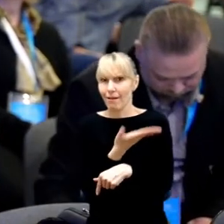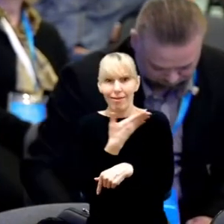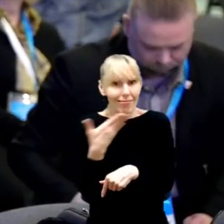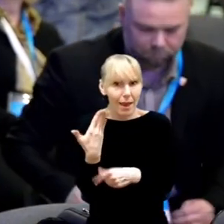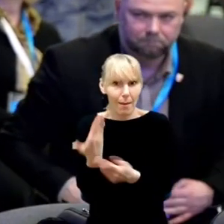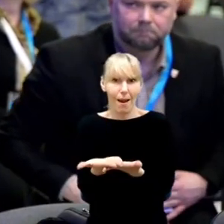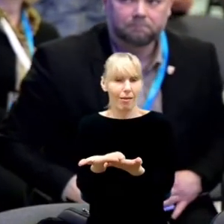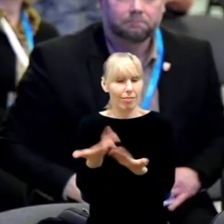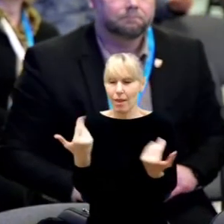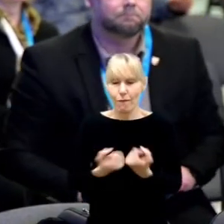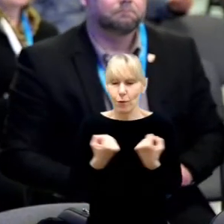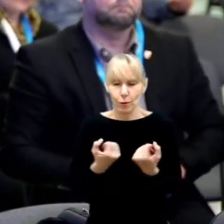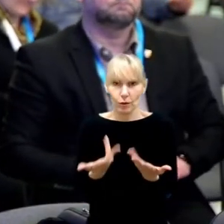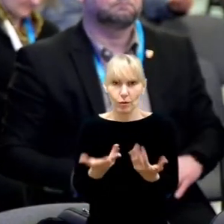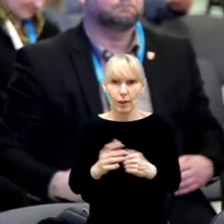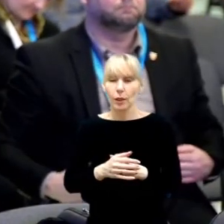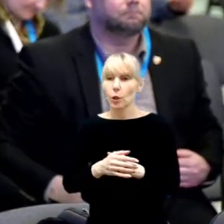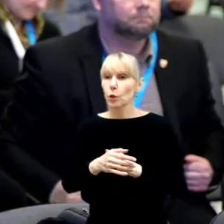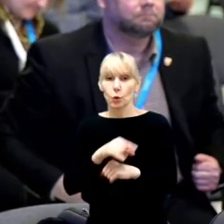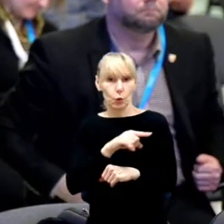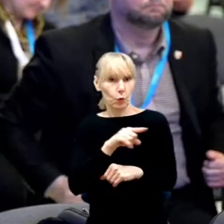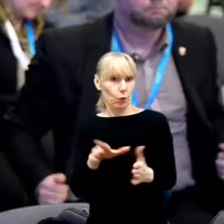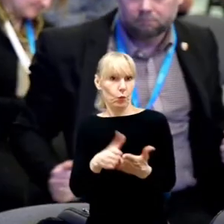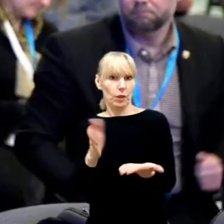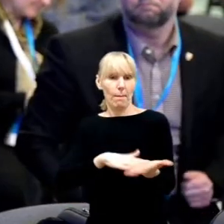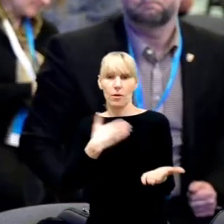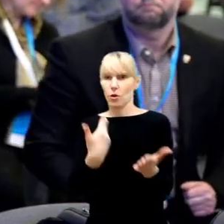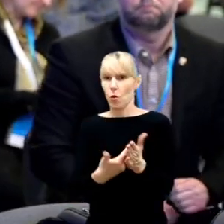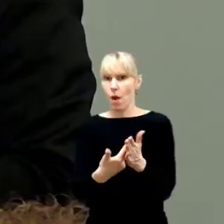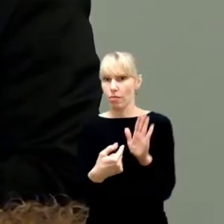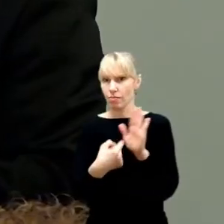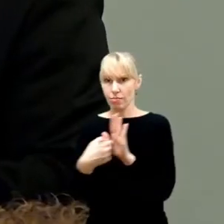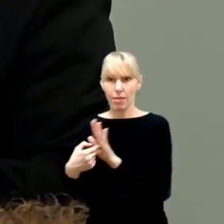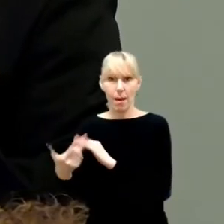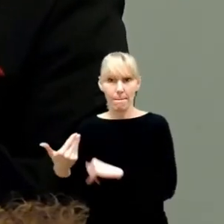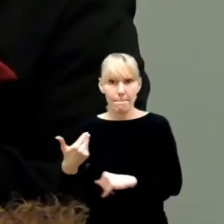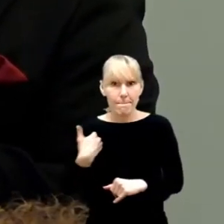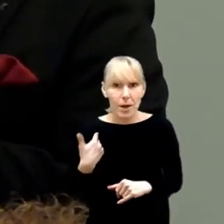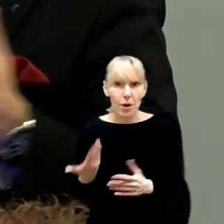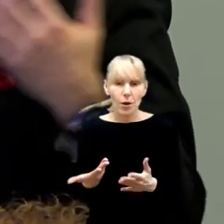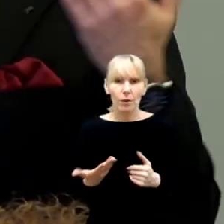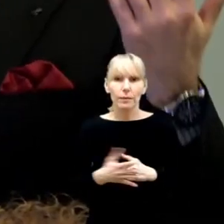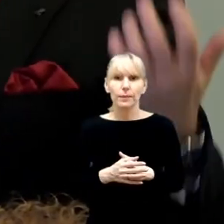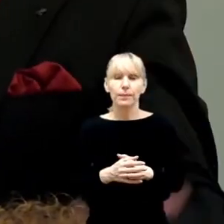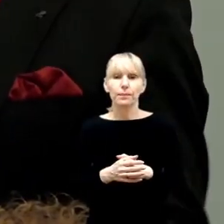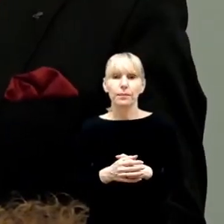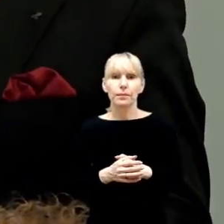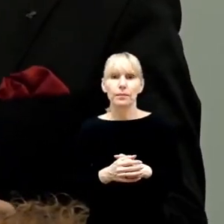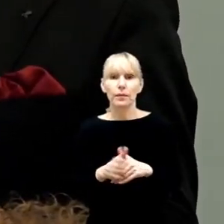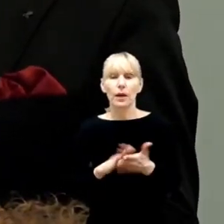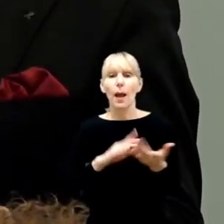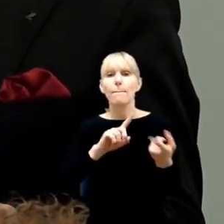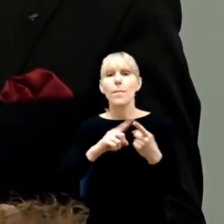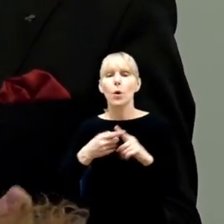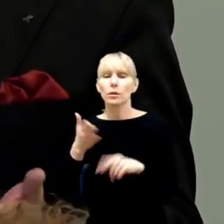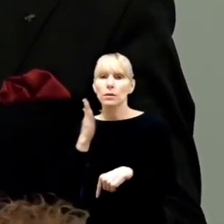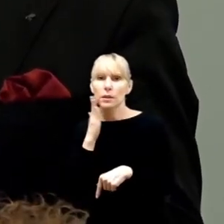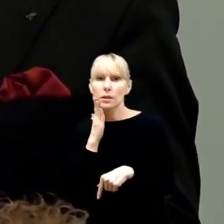Tutaj te przykłady, które Państwo podaliście, są tego jaskrawym przykładem. Polityka mieszkaniowa wraca w dyskurs polityczny wtedy,